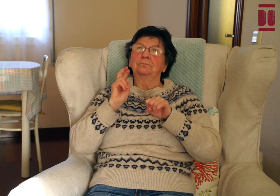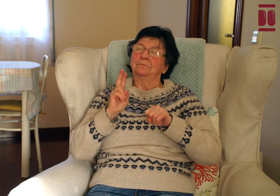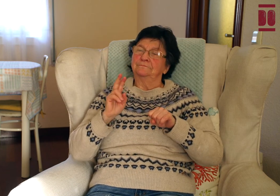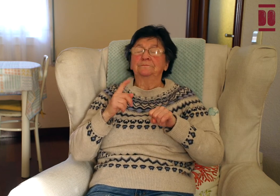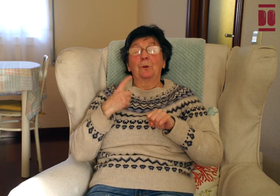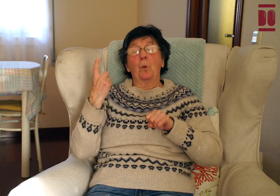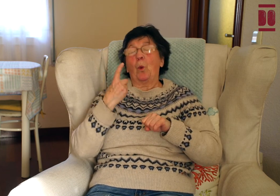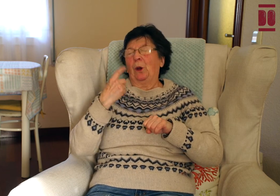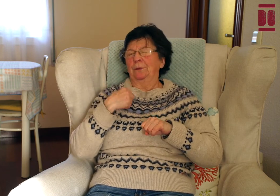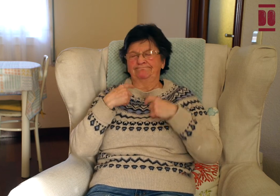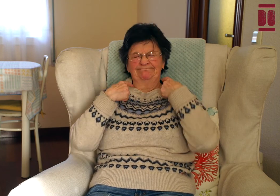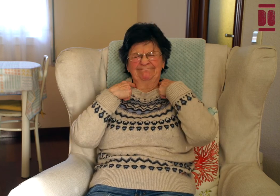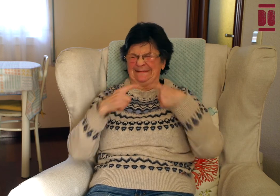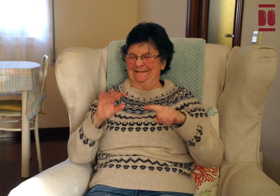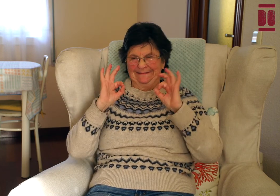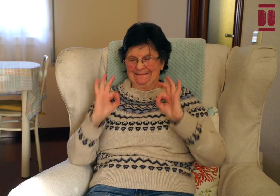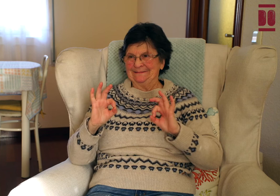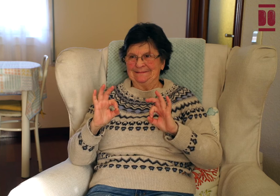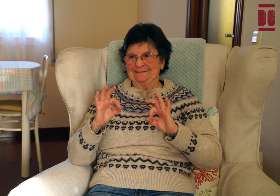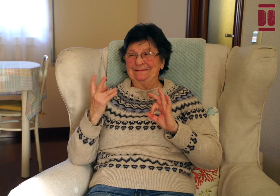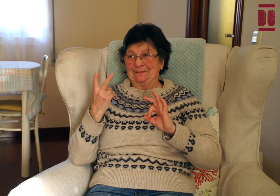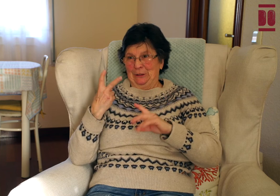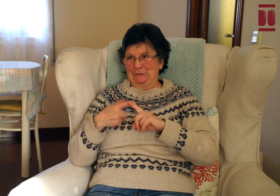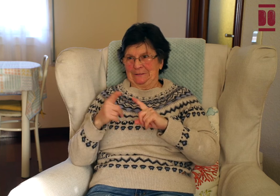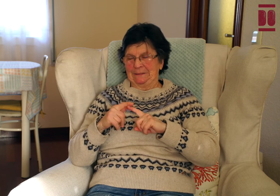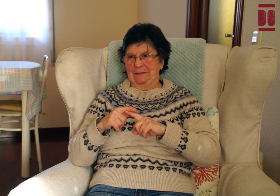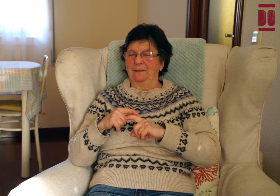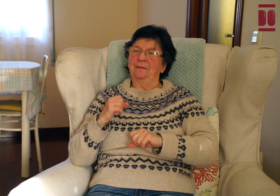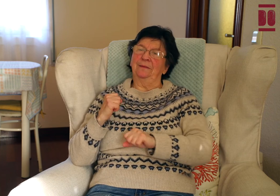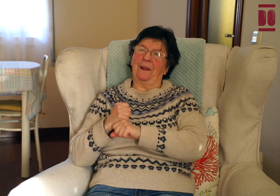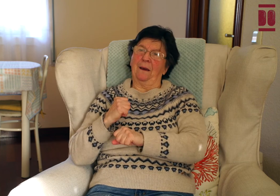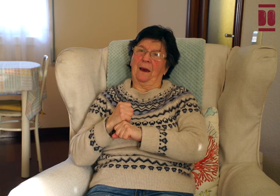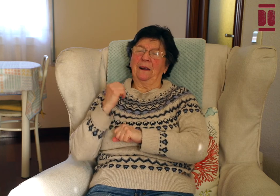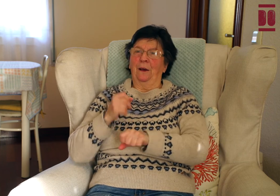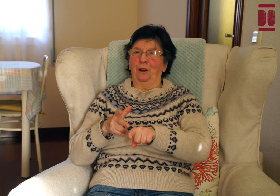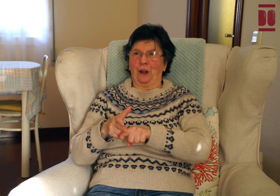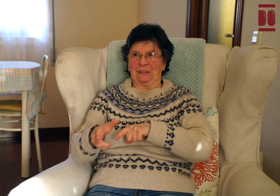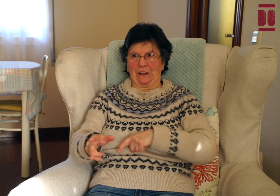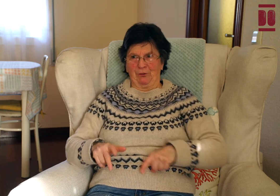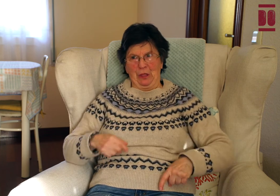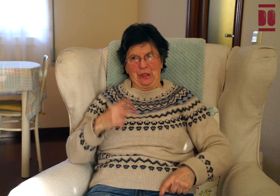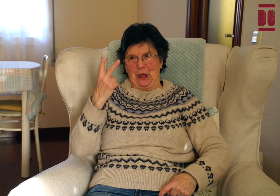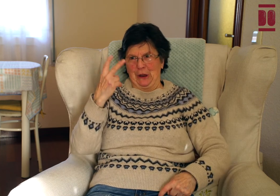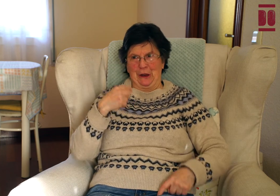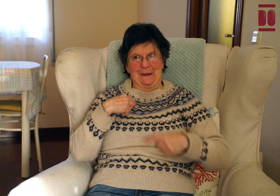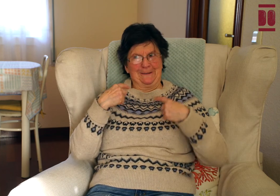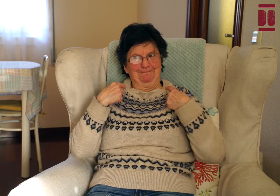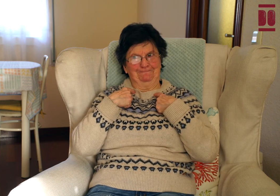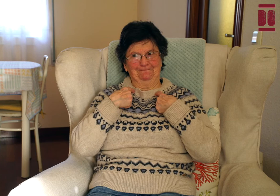Lo único, solamente, que me he perdido dos cosas concretas en mi vida: trabajar y cotizar.